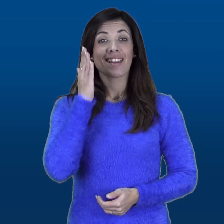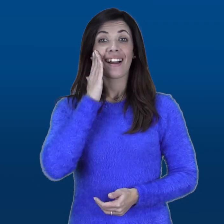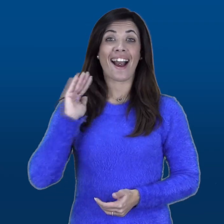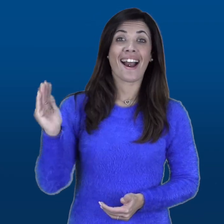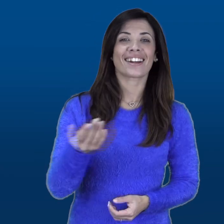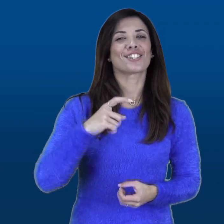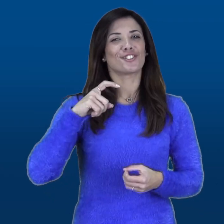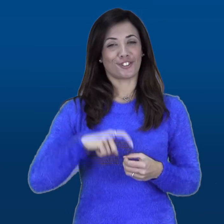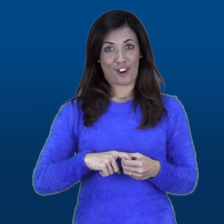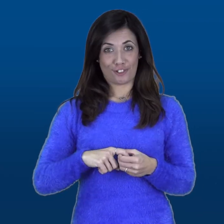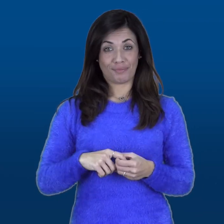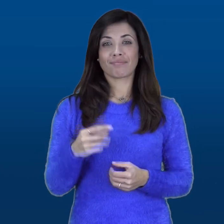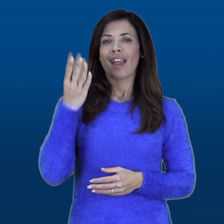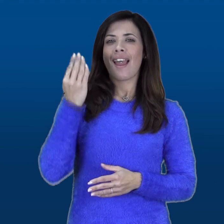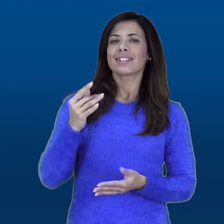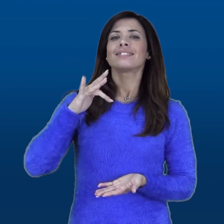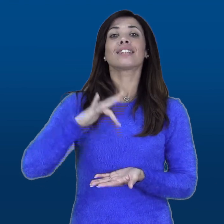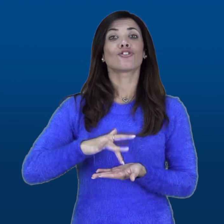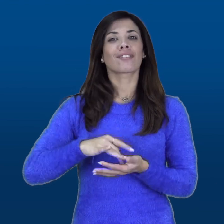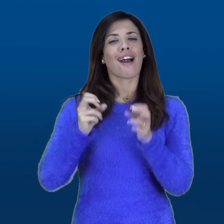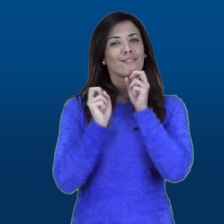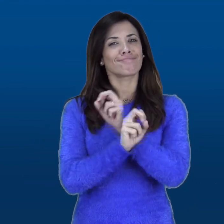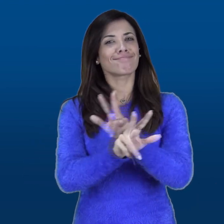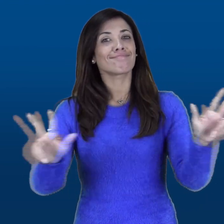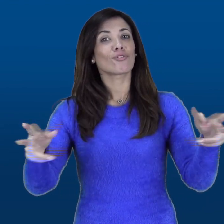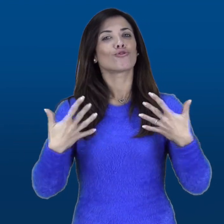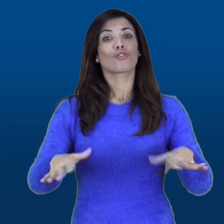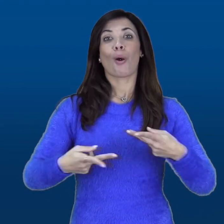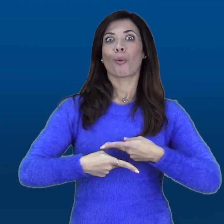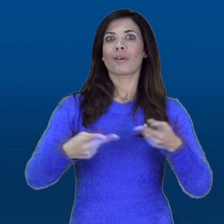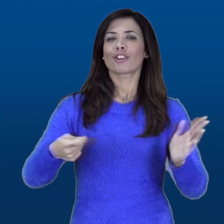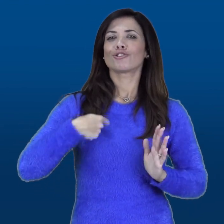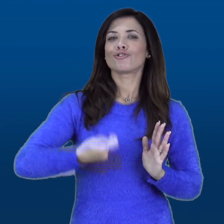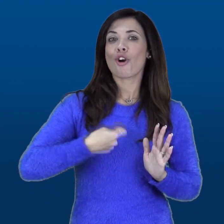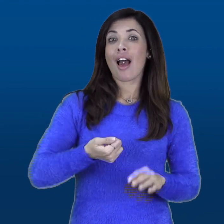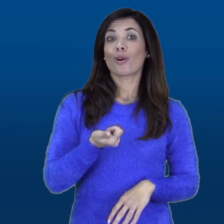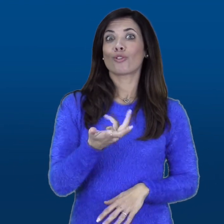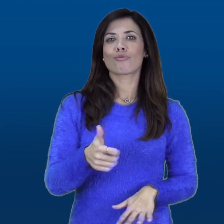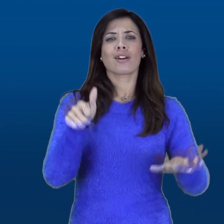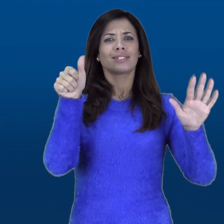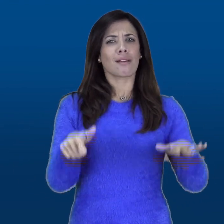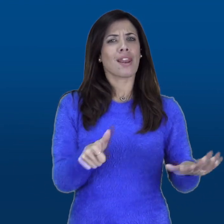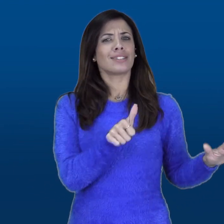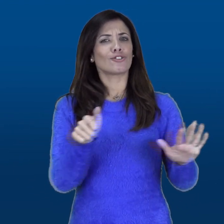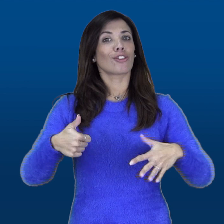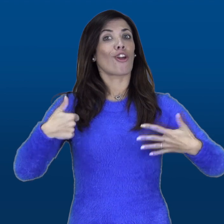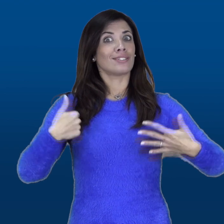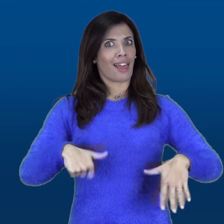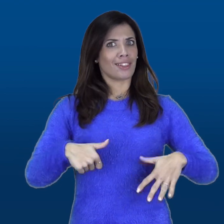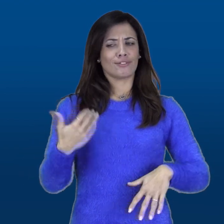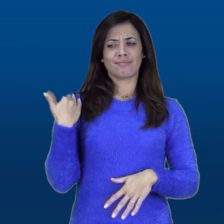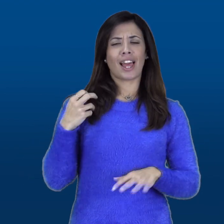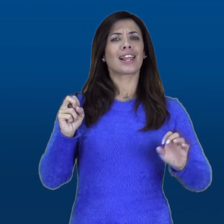Cari soci, la Sede Centrale ENS comunica che ha pubblicato la Circolare n. 6616 del